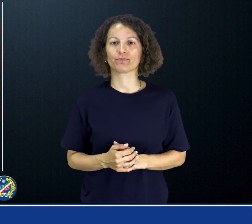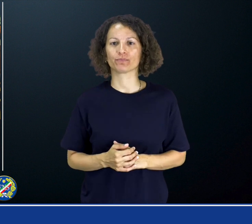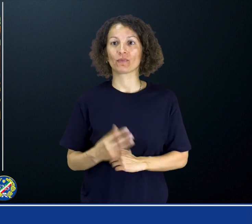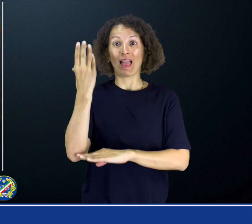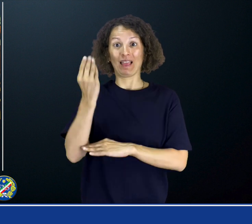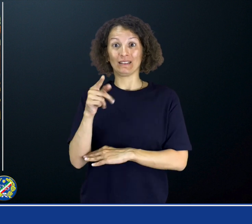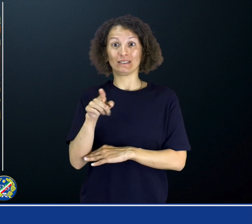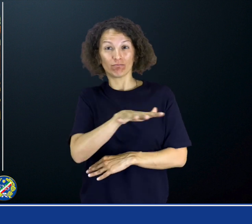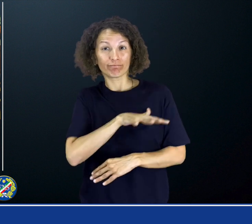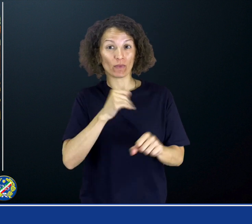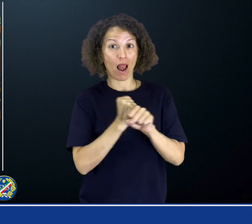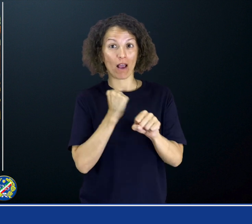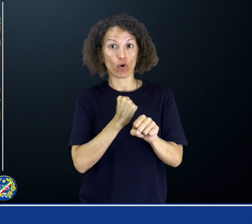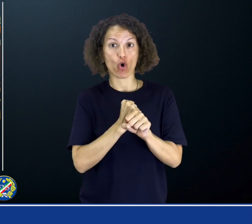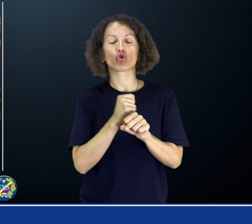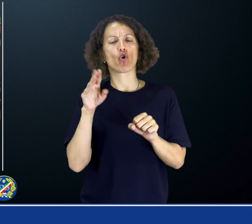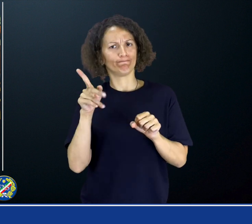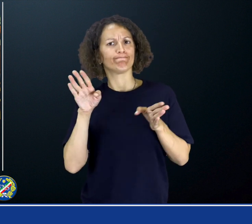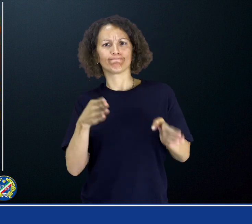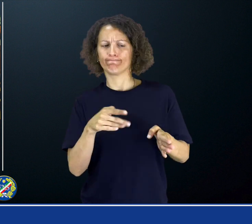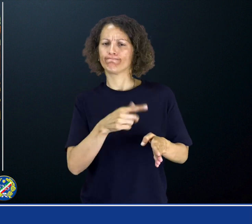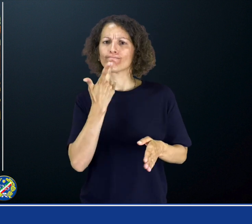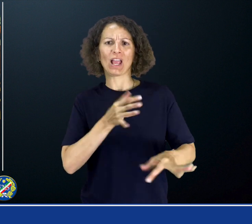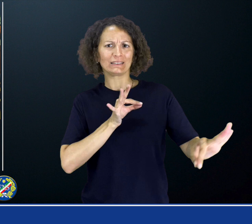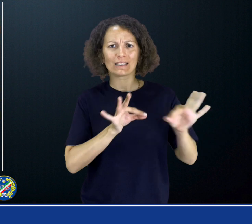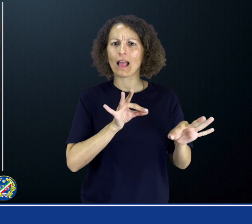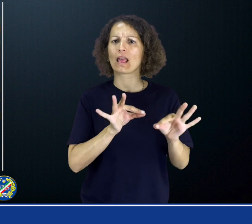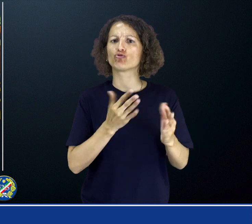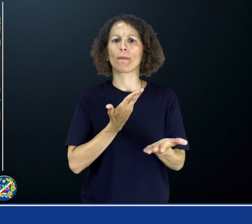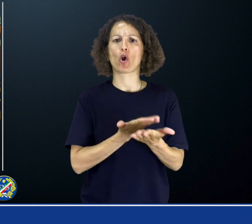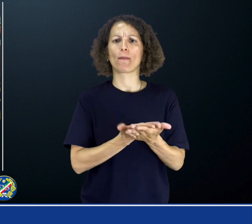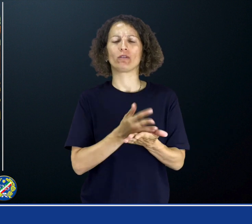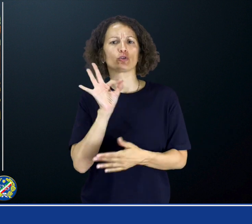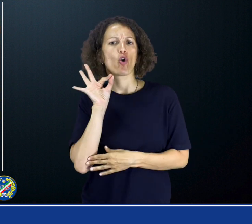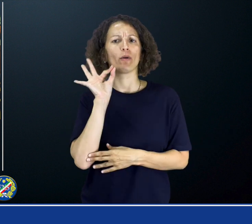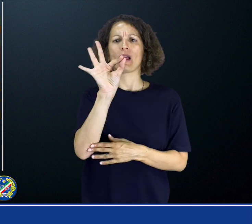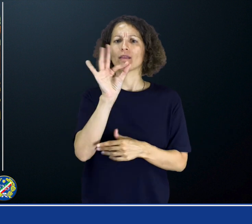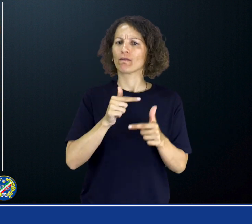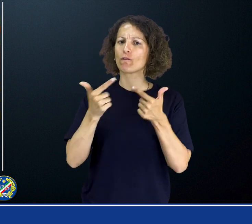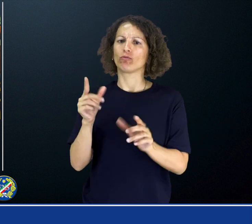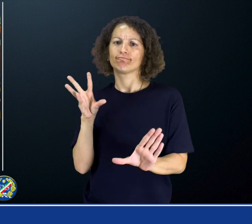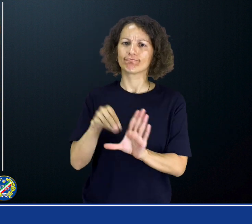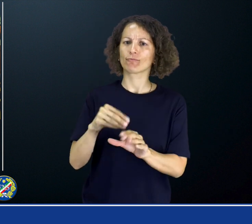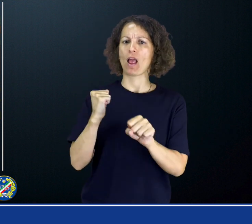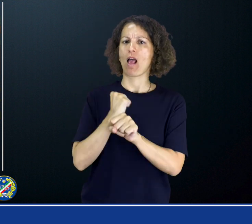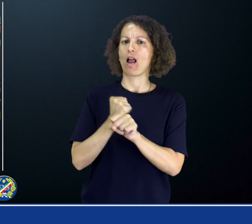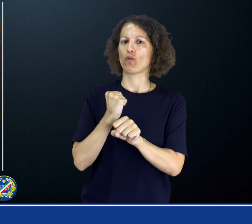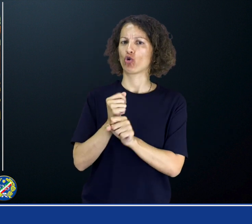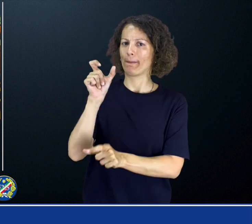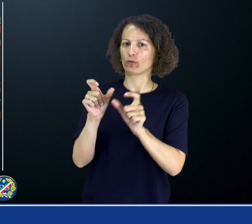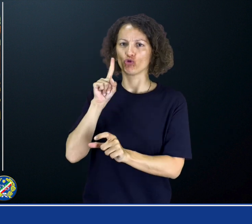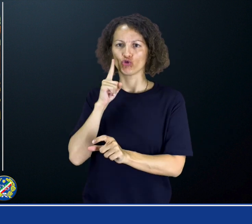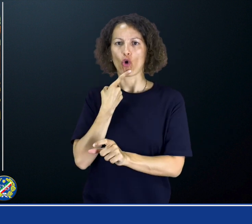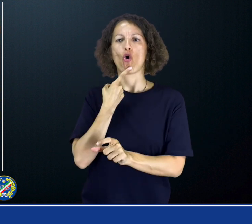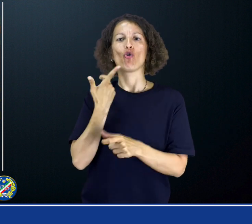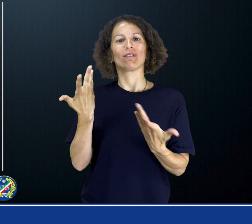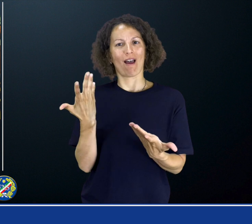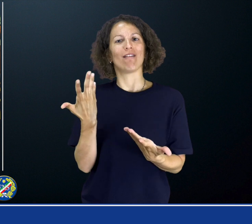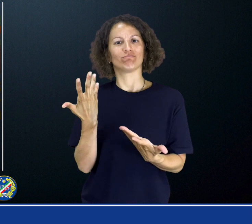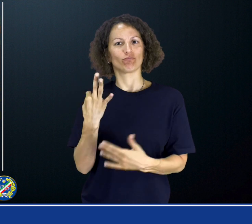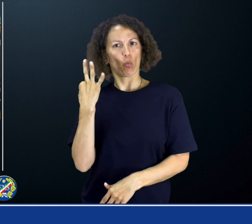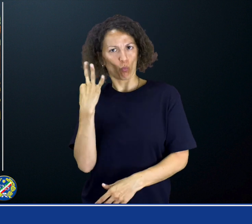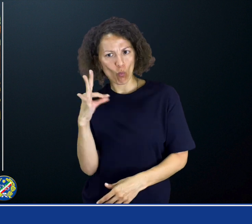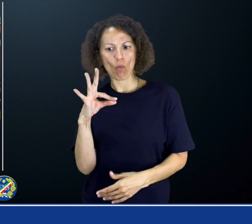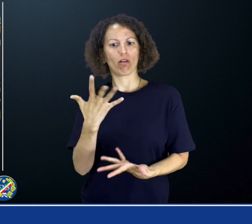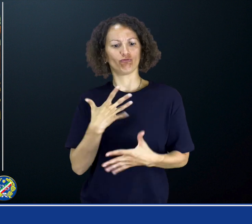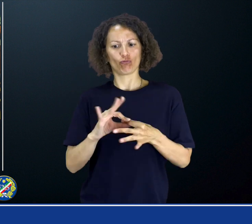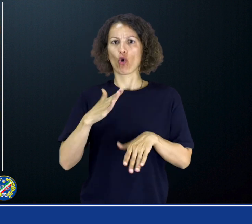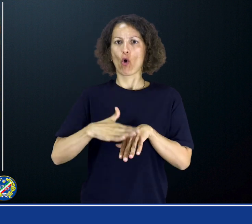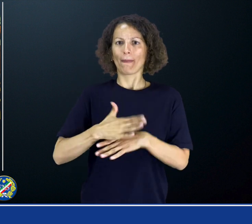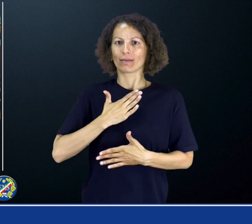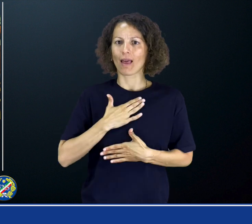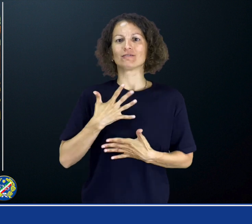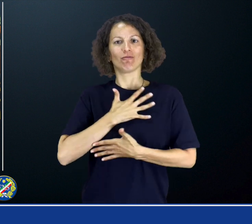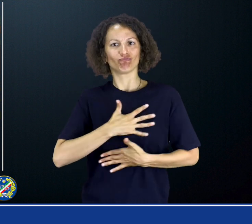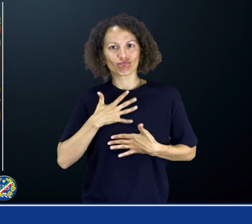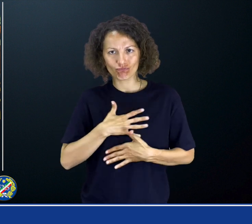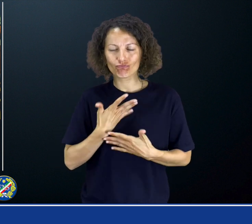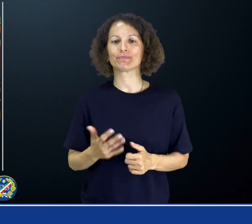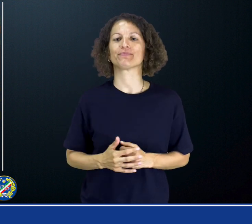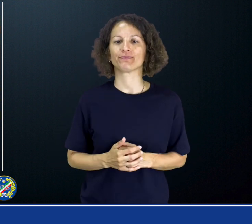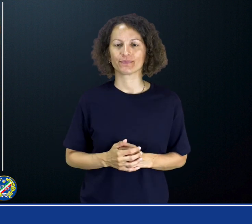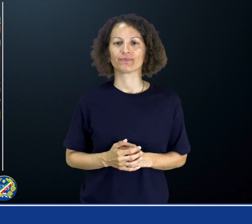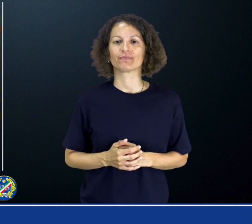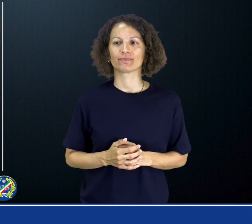L’ENS oggi più̀ che mai intende mettere in campo strategie e proposte concrete per un inserimento lavorativo qualificato e qualificante,